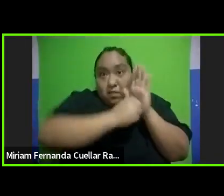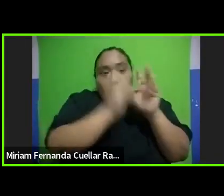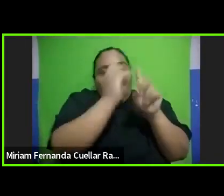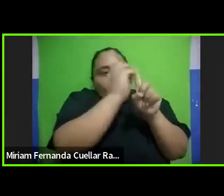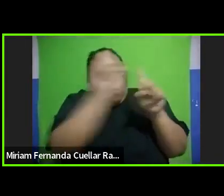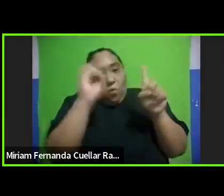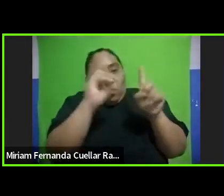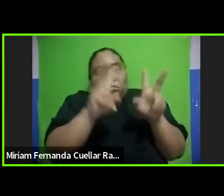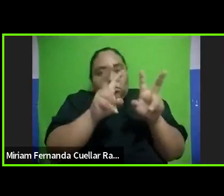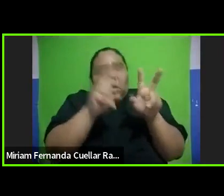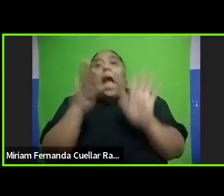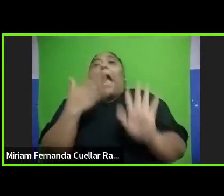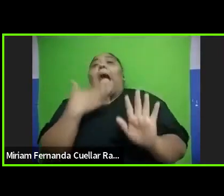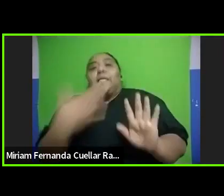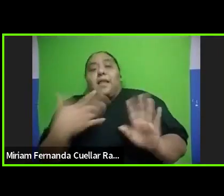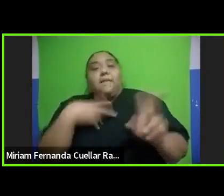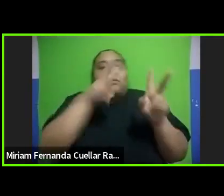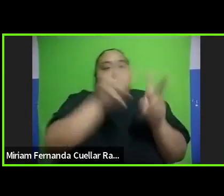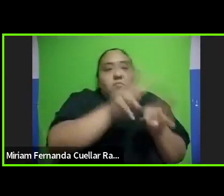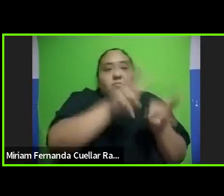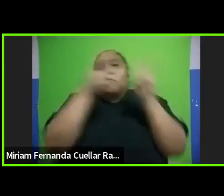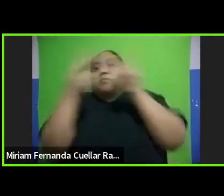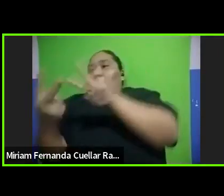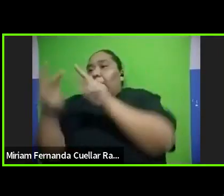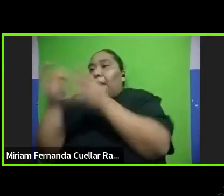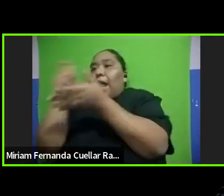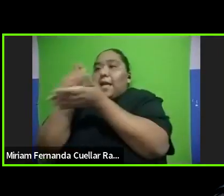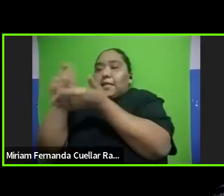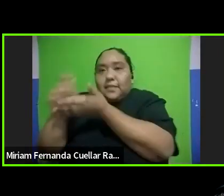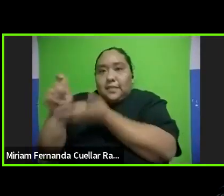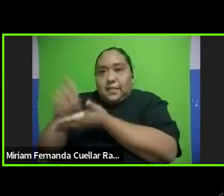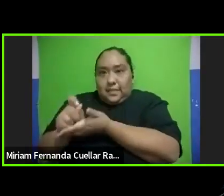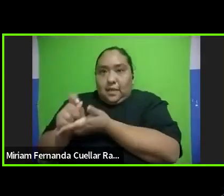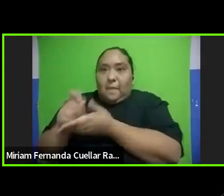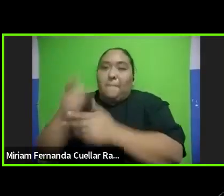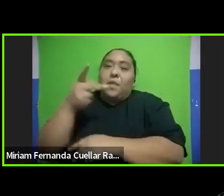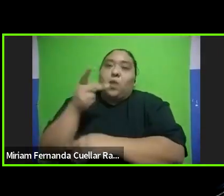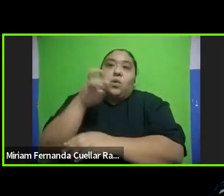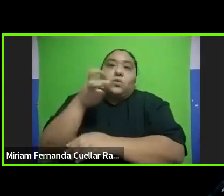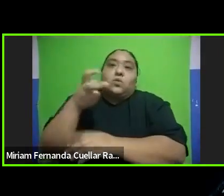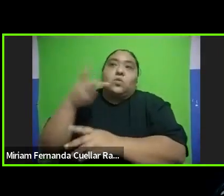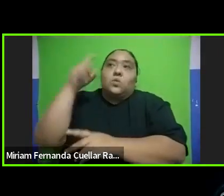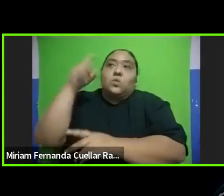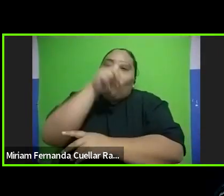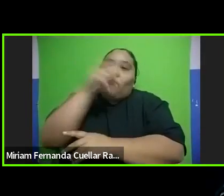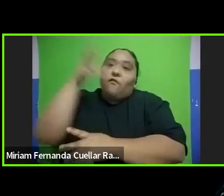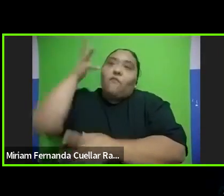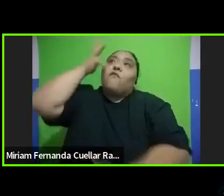Y después, a partir de eso, puedan formar estructuras del español Pero, bueno, eso es bueno, eso es a Momo muy largo